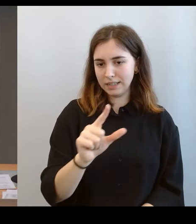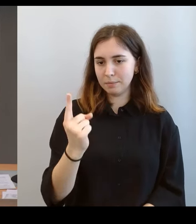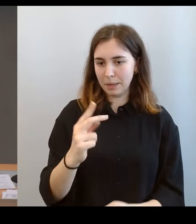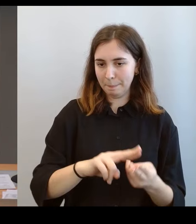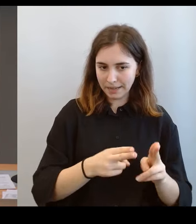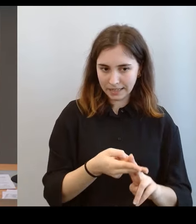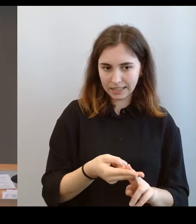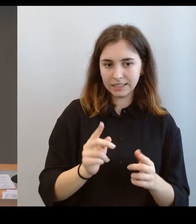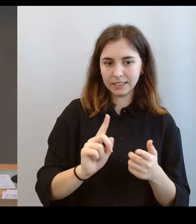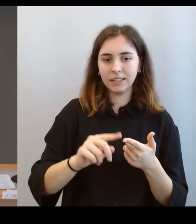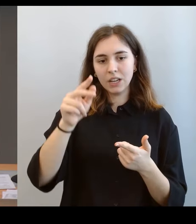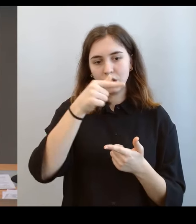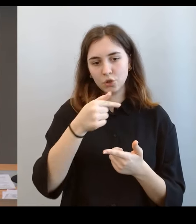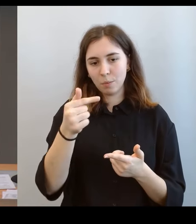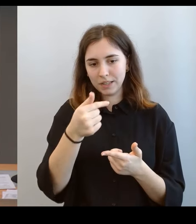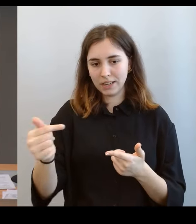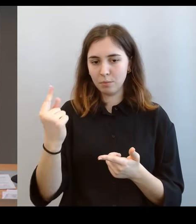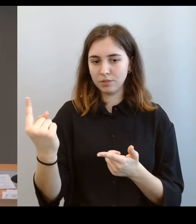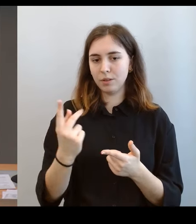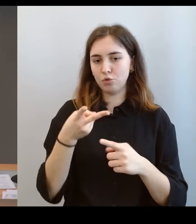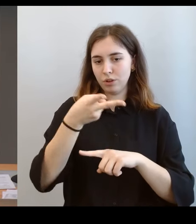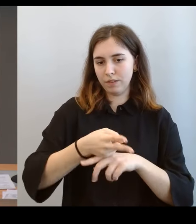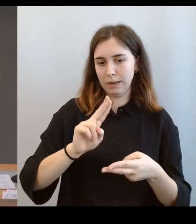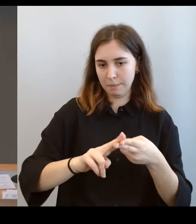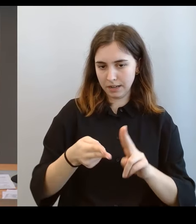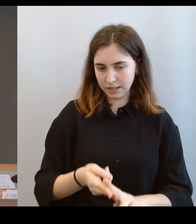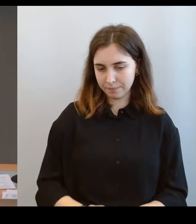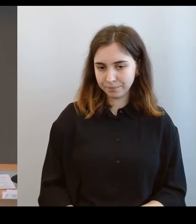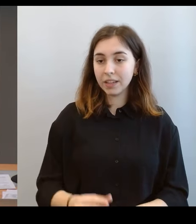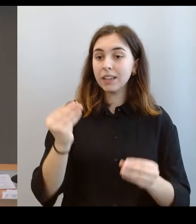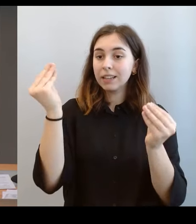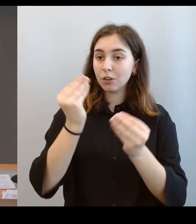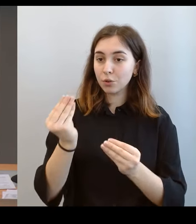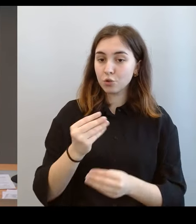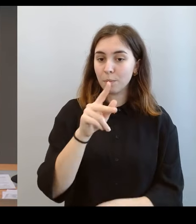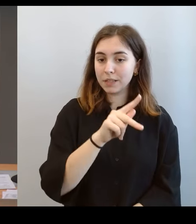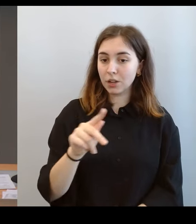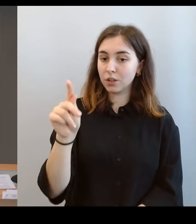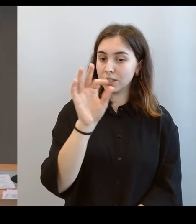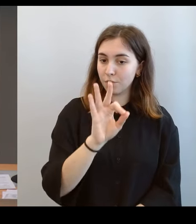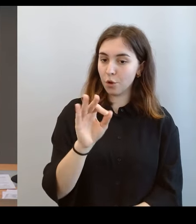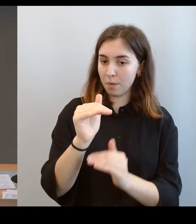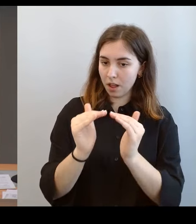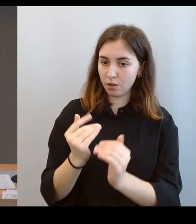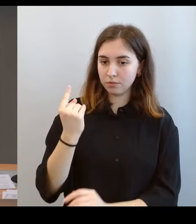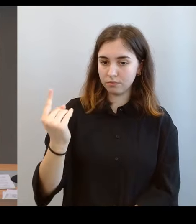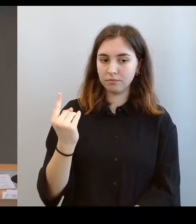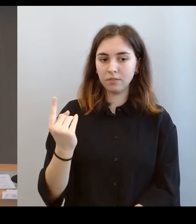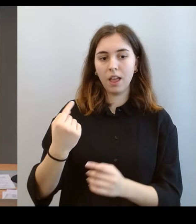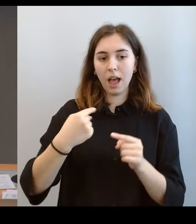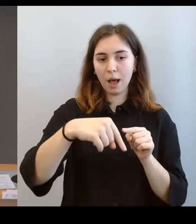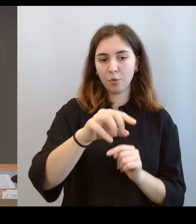für das Kuratorium des Pestalozzi Fröbel Hauses, Herrn Abgeordneten Martin-Trefzer als Mitglied und Herrn Abgeordneten Carsten-Ubbelohde